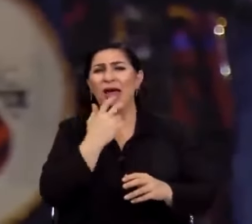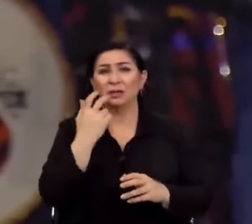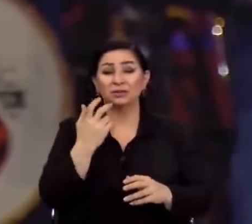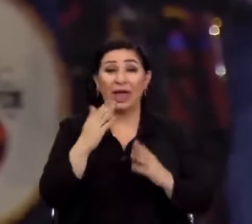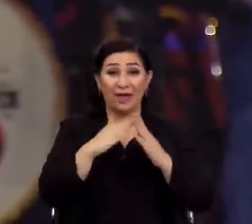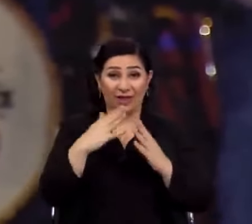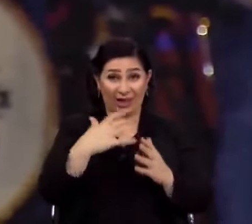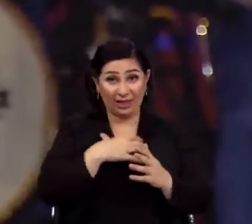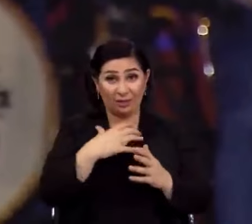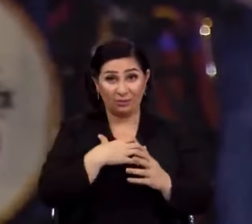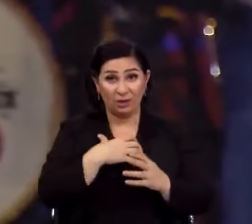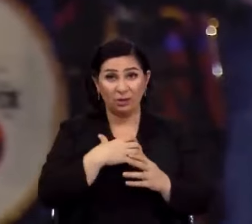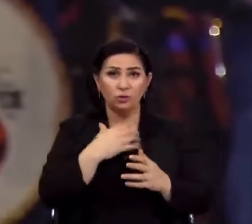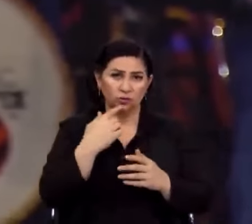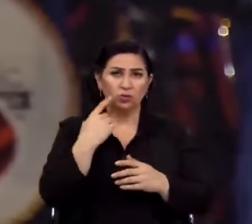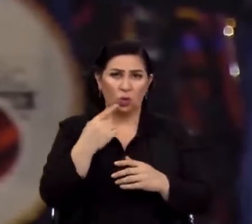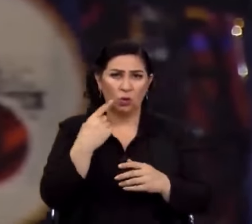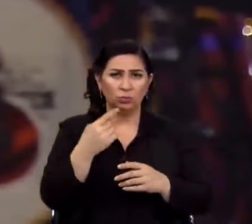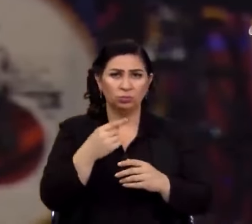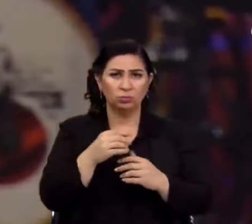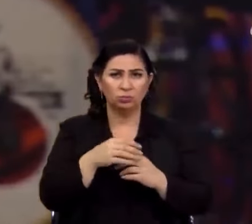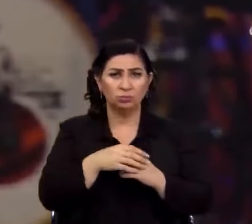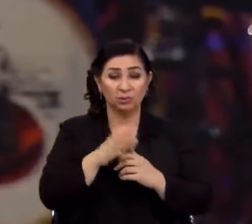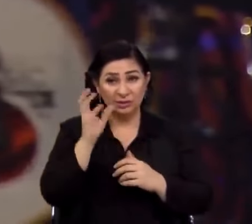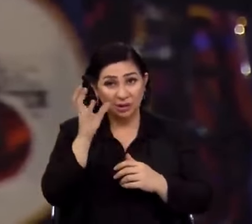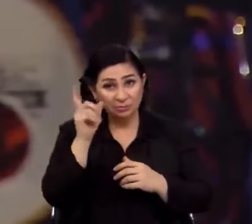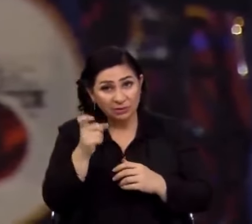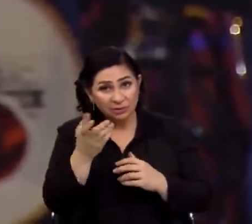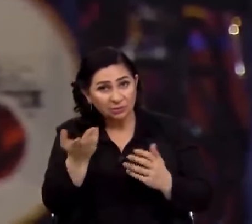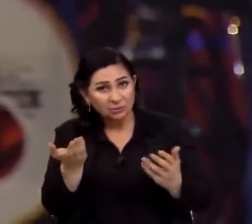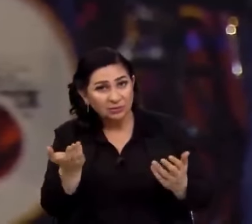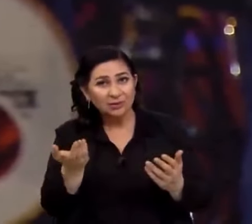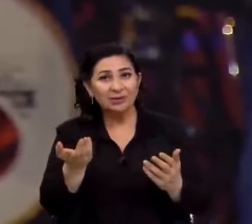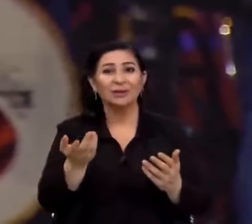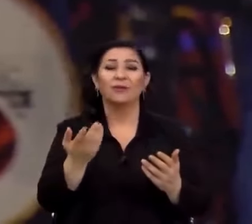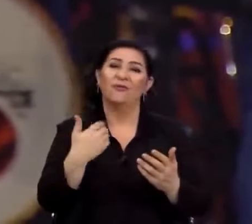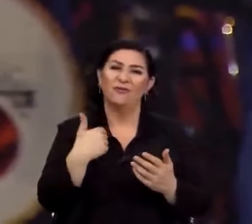kendi kendime mi Ev mesela durup dur deli misin Niye yanız var Birazcık canım